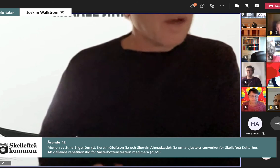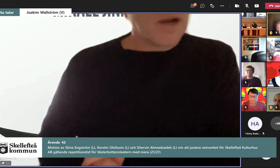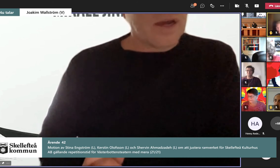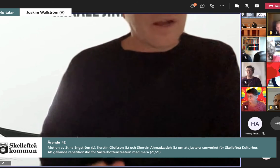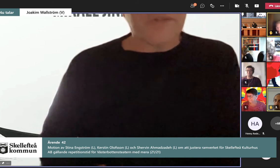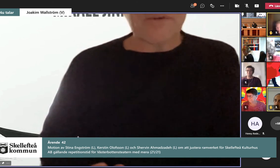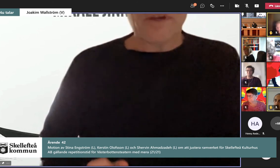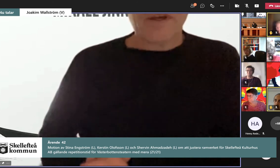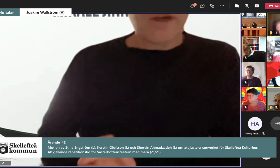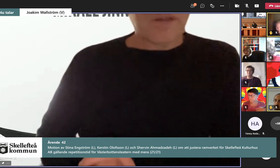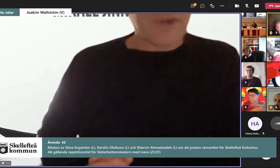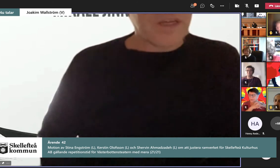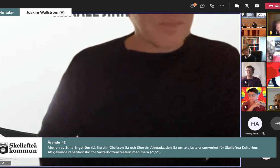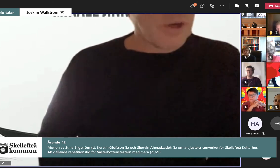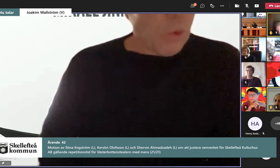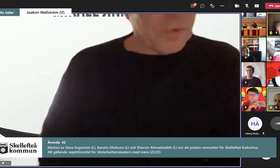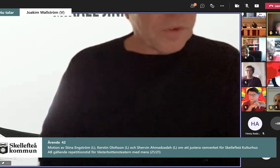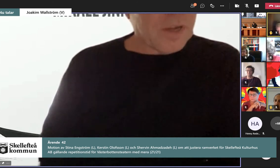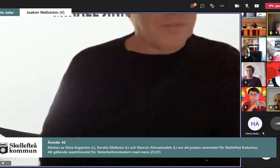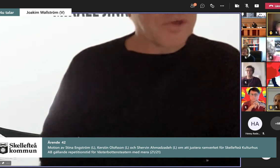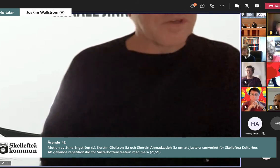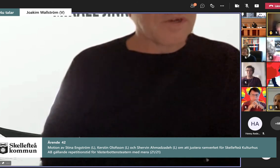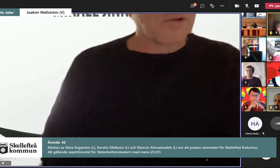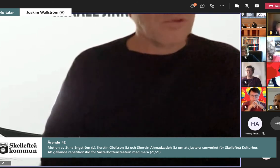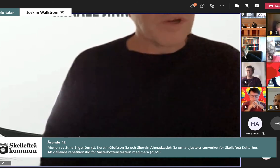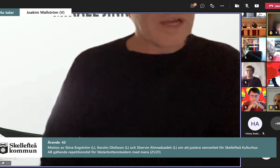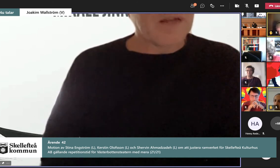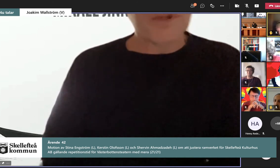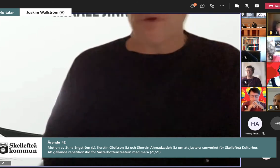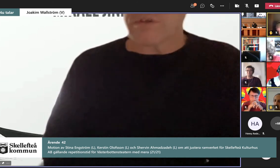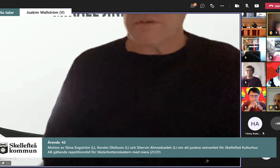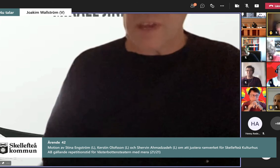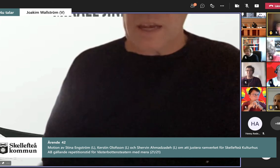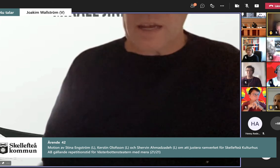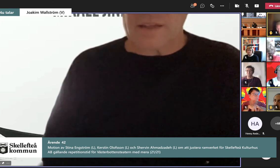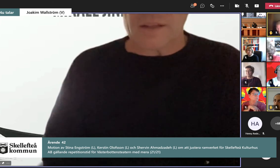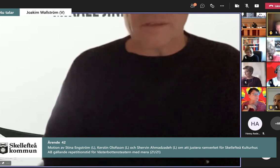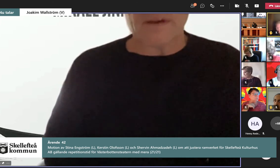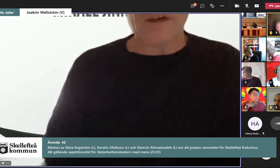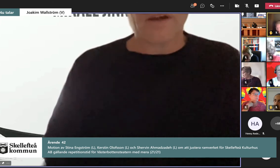Är att vi Att det inte blir kosta lika mycket till Kulturen längre men det är också felaktigt